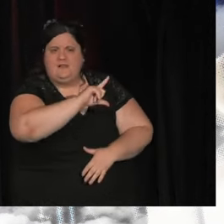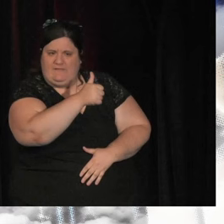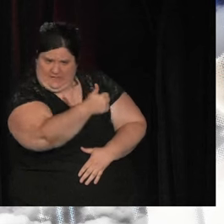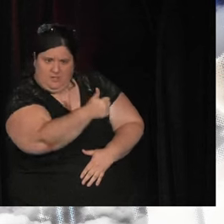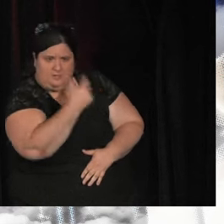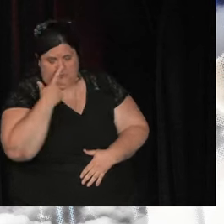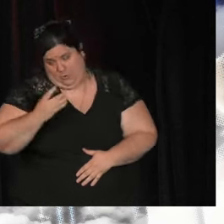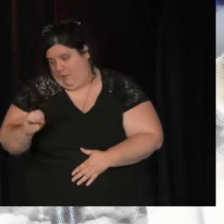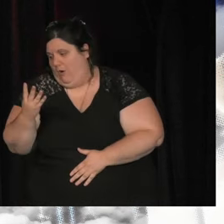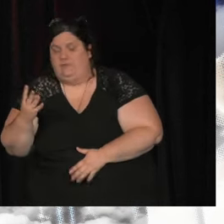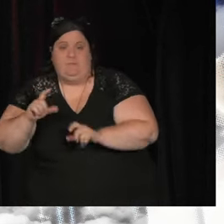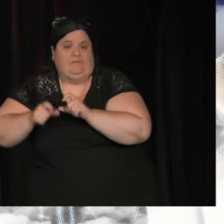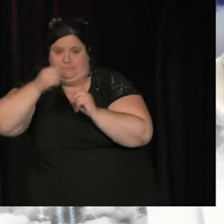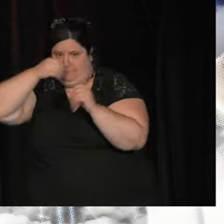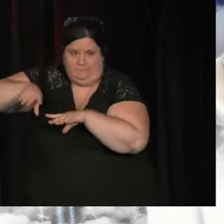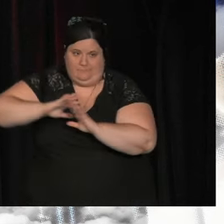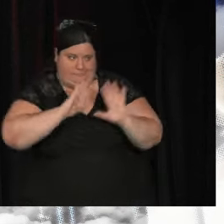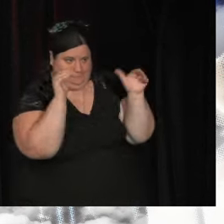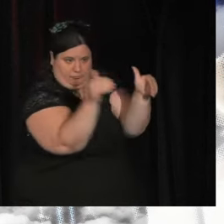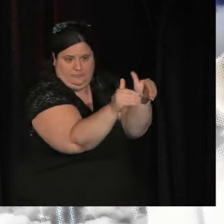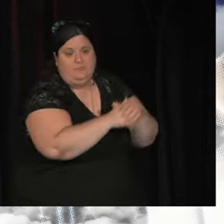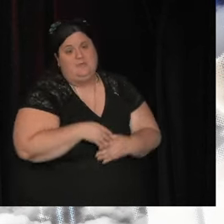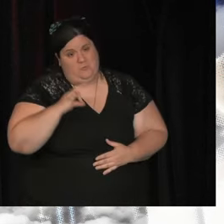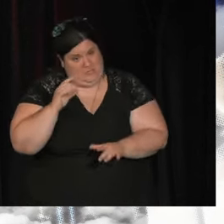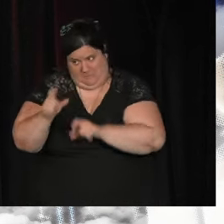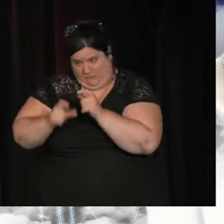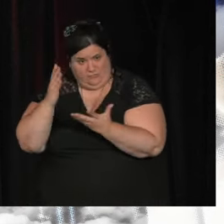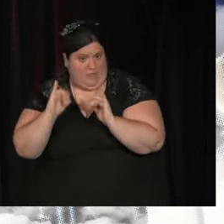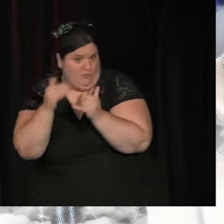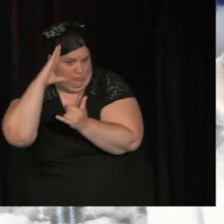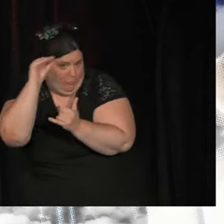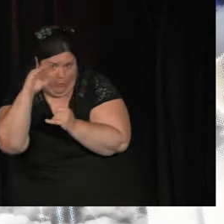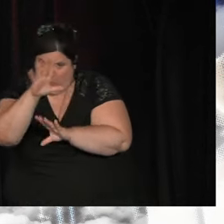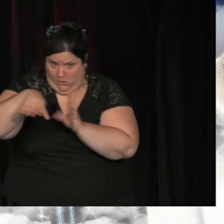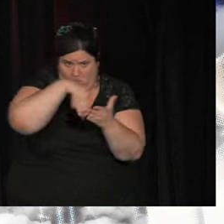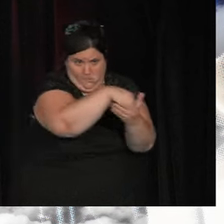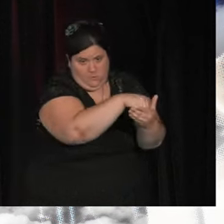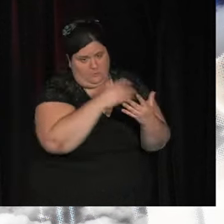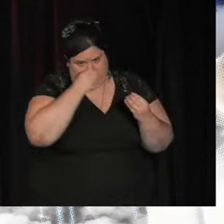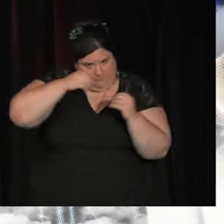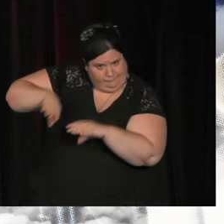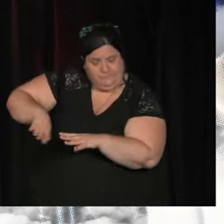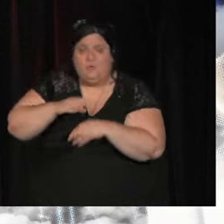Il y a des migrations à la fois de joueurs et de joueuses pros, mais aussi de l'audience tout simplement qui, de toute façon, ne peut pas